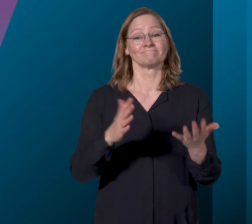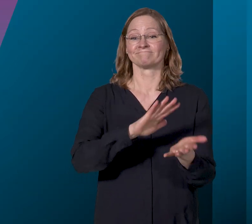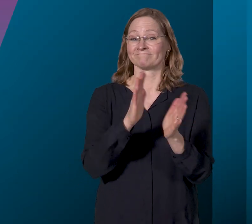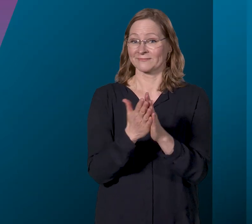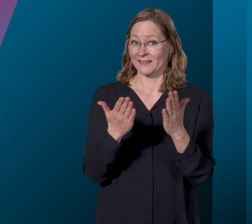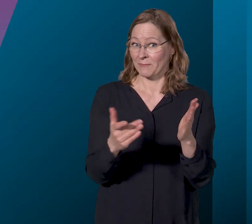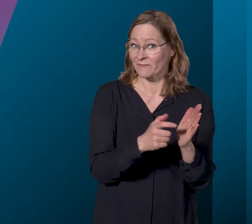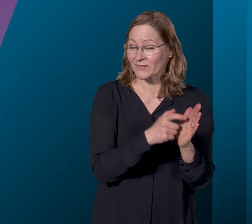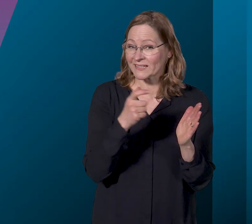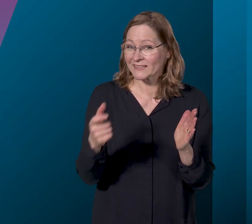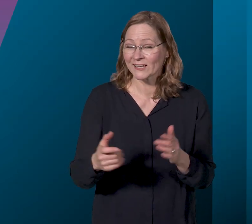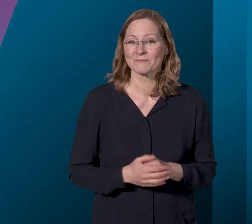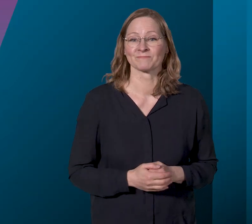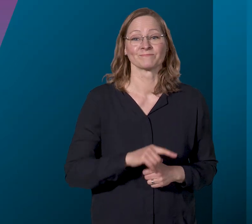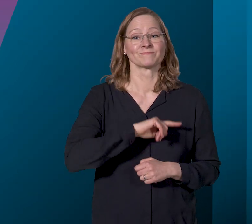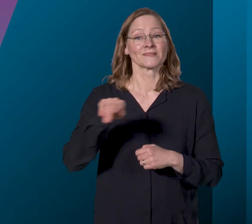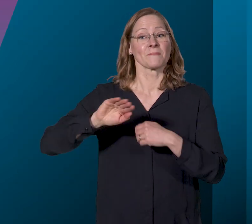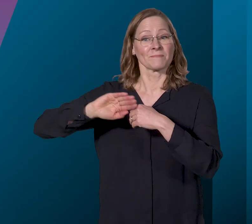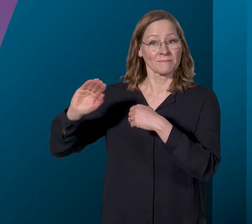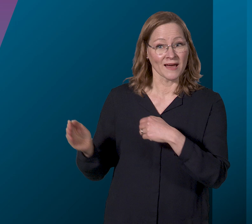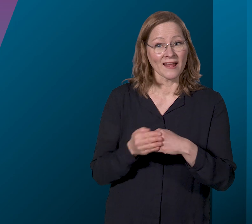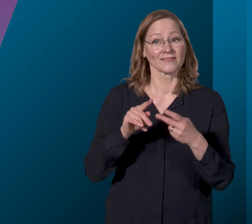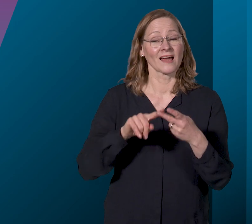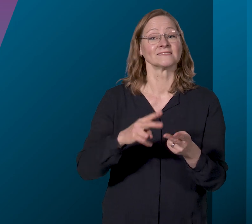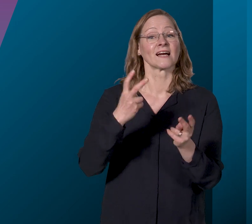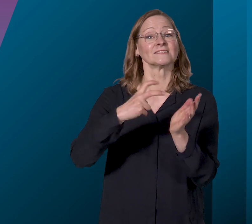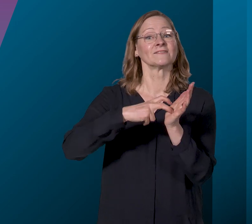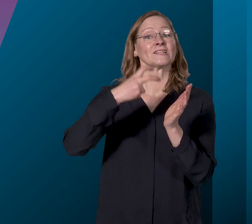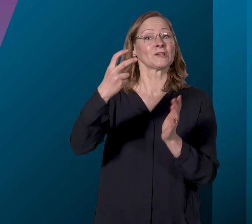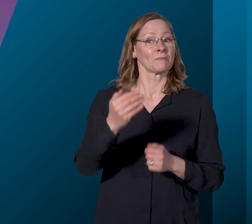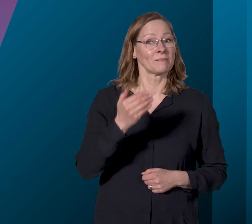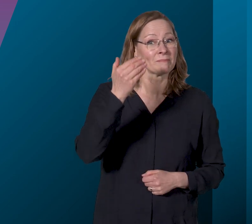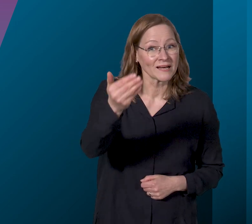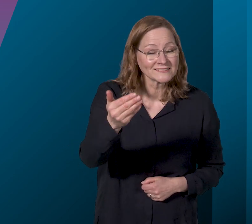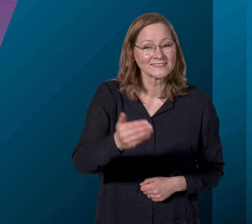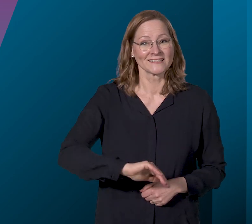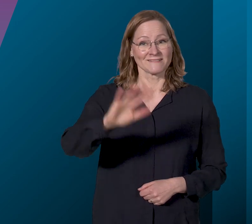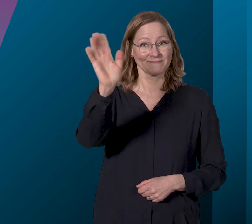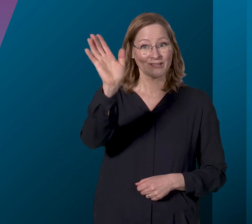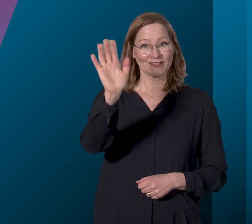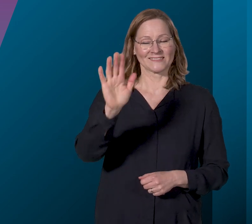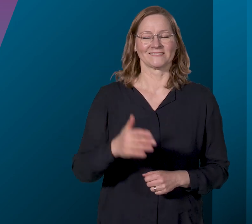Tässä kaikki tältä viikolta. Palaamme asiaan taas kahden viikon päästä, moi moi!